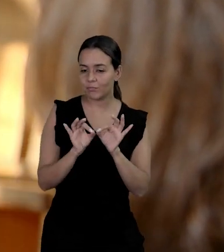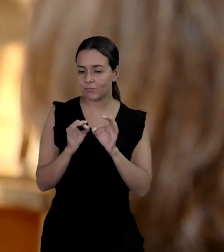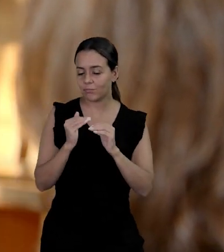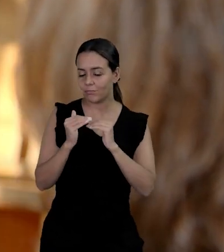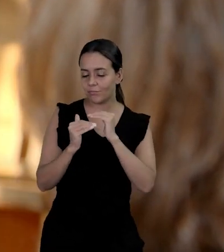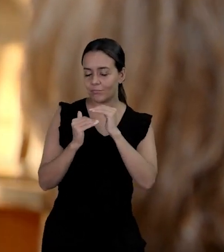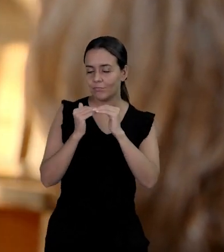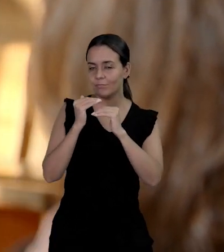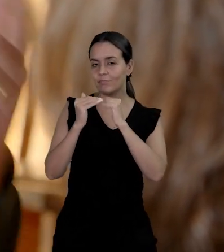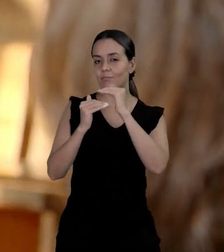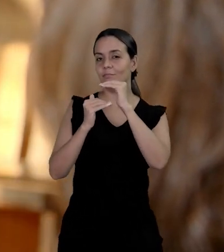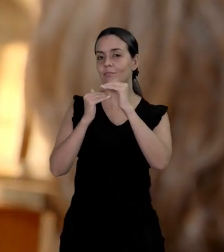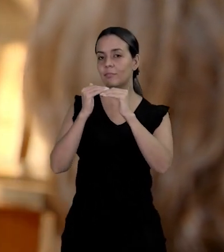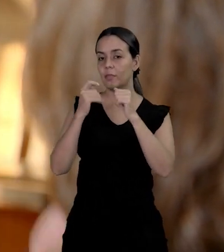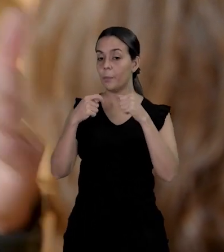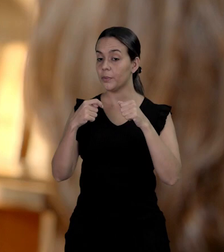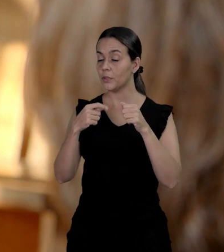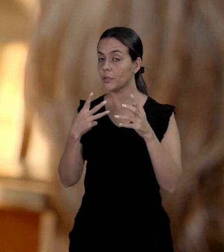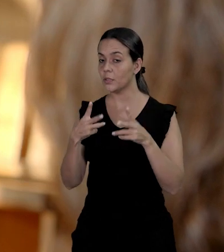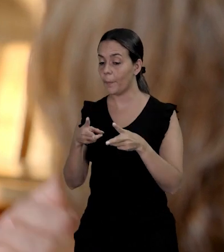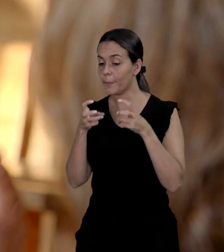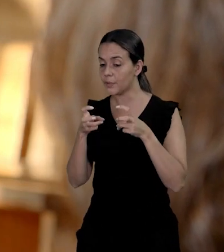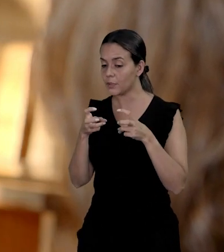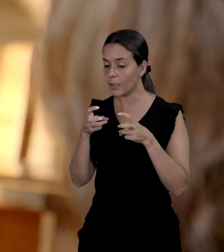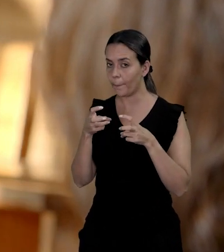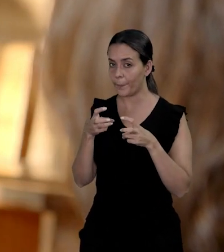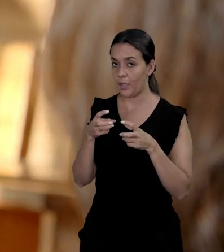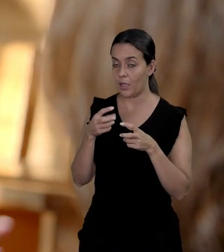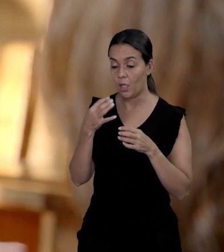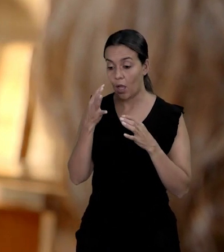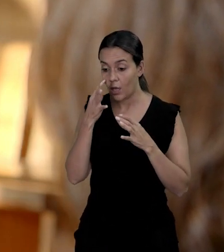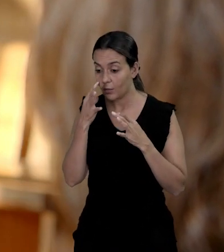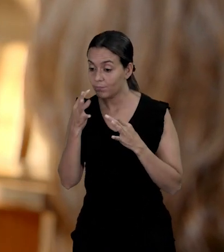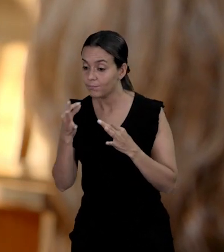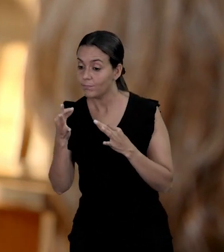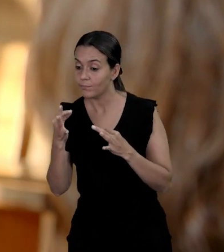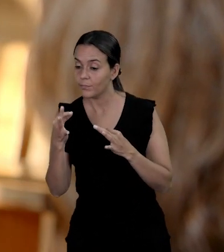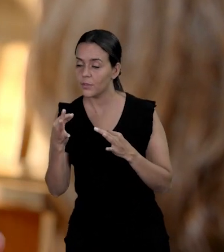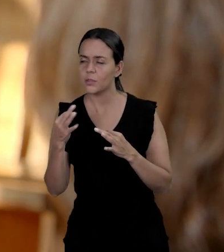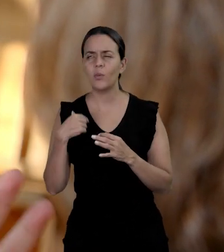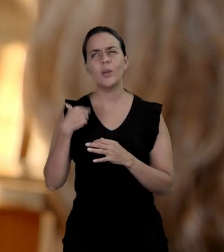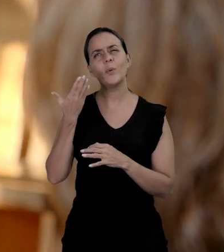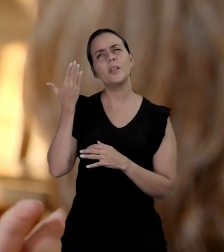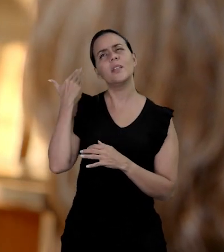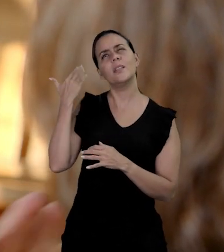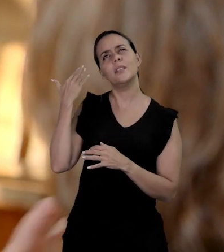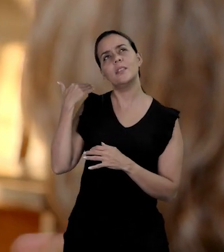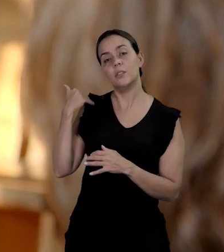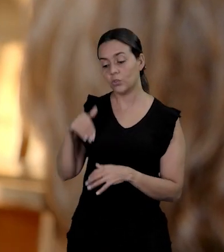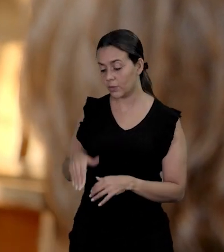do caminho em si, mas da observação desse caminho. É muito ruim, por exemplo, eu tinha uma imagem,